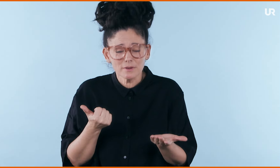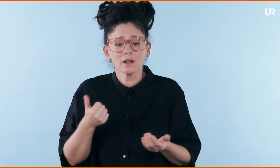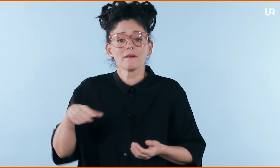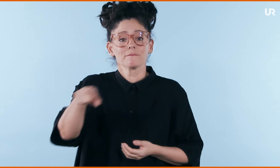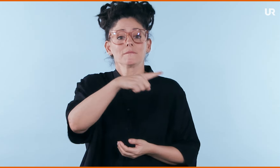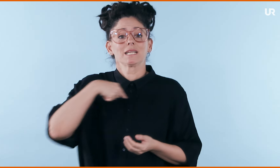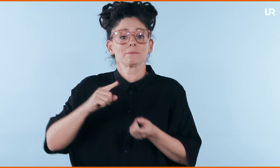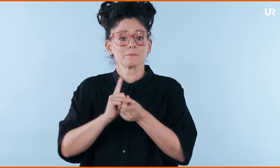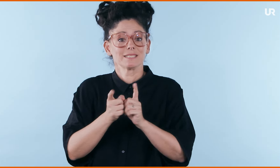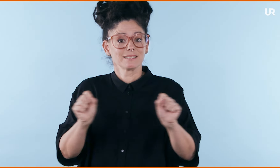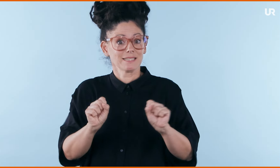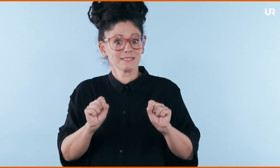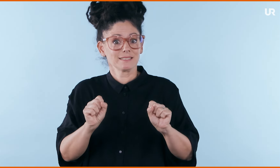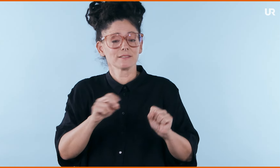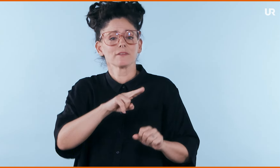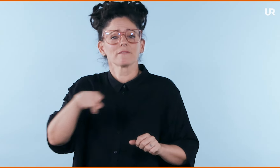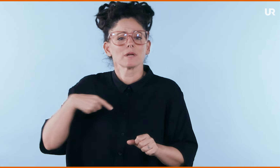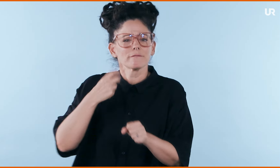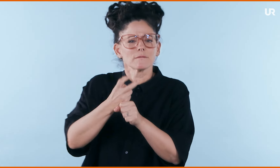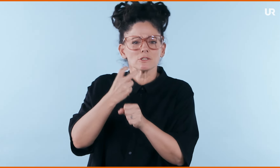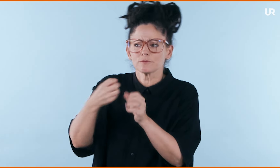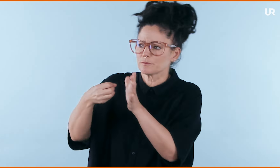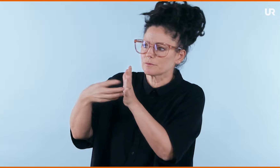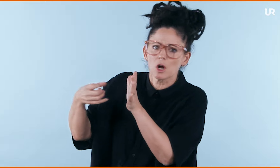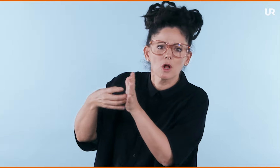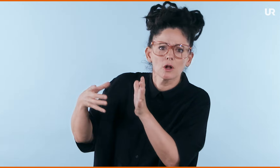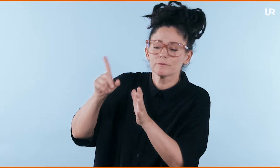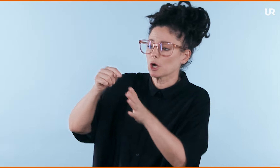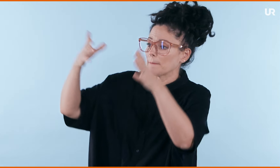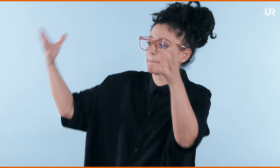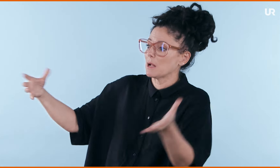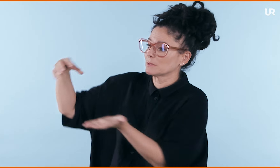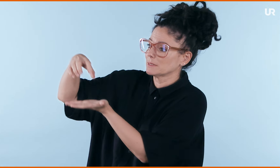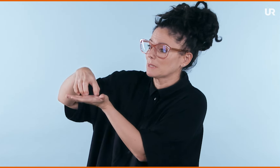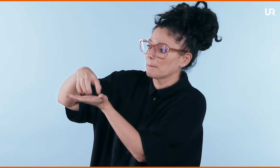Vi blir stressade när vi försöker förklara för majoritetssamhället-